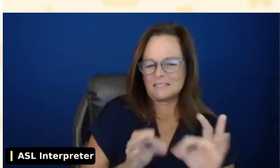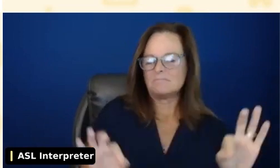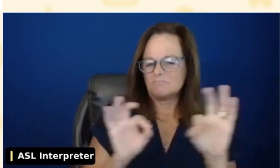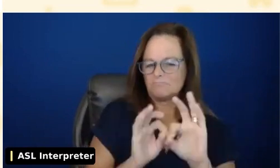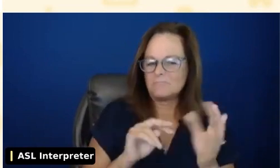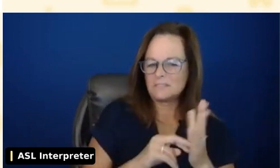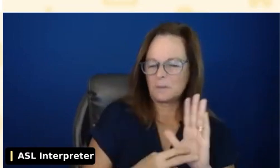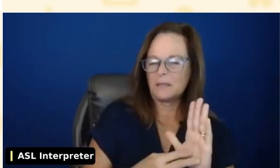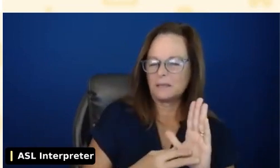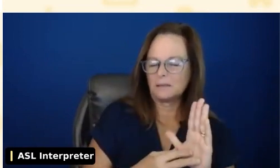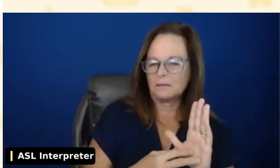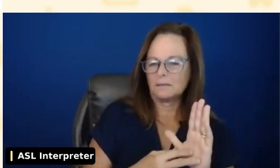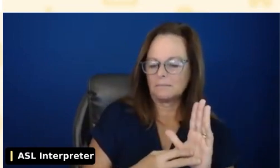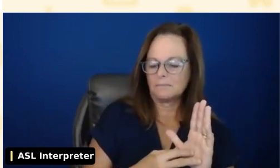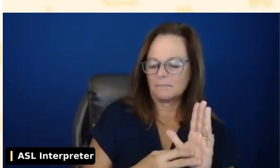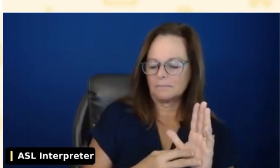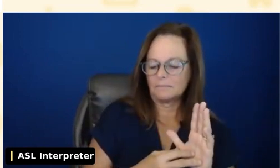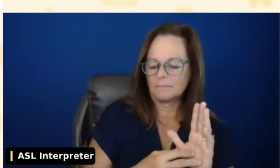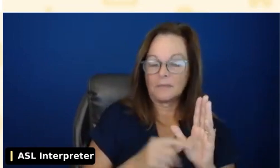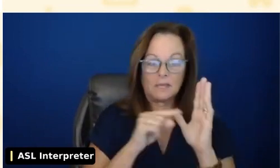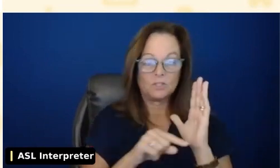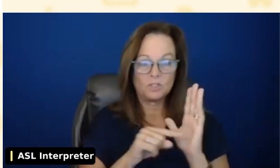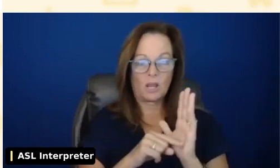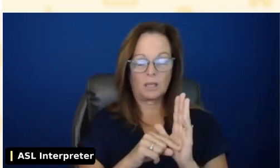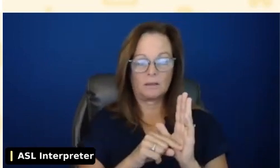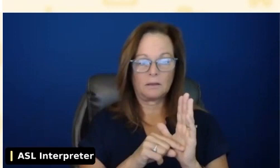Se trata más de verificar, ¿están ahí los elementos programáticos, sí o no?